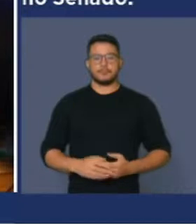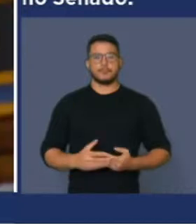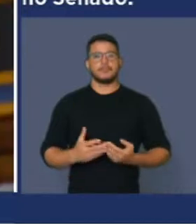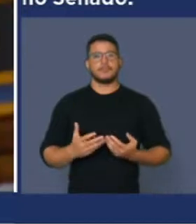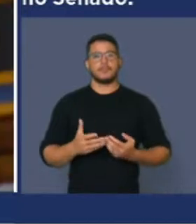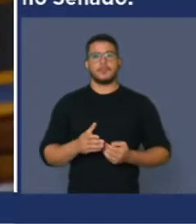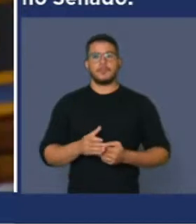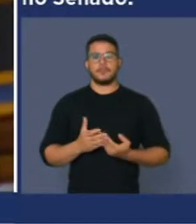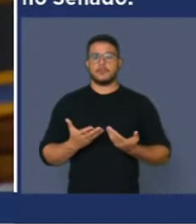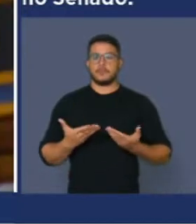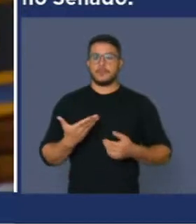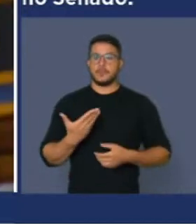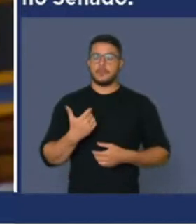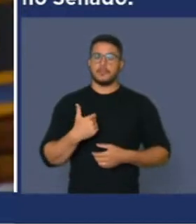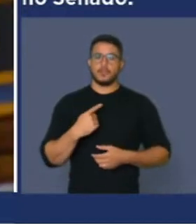TEXTO DO SENADO. O TEXTO DO SENADO É UM TEXTO QUE PROPÕE